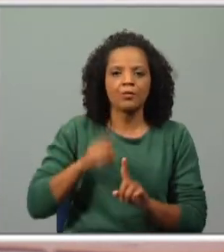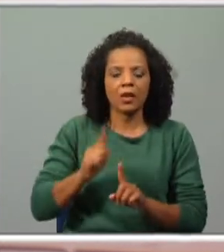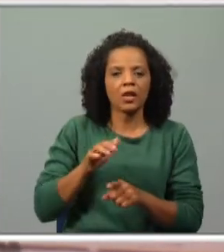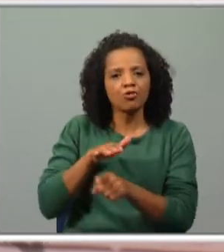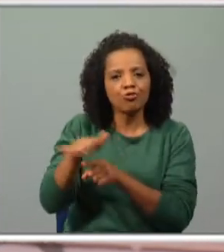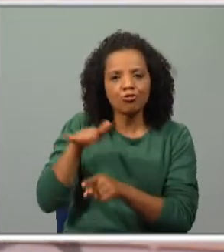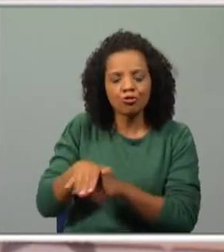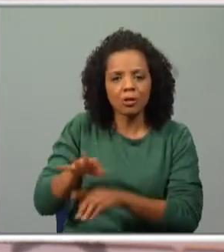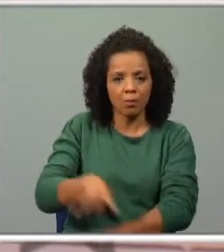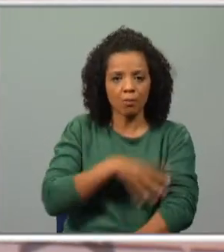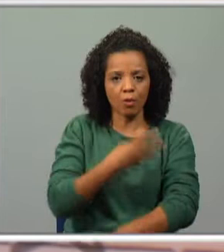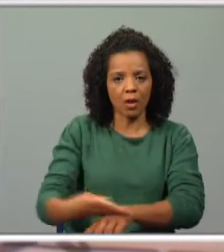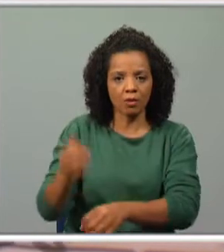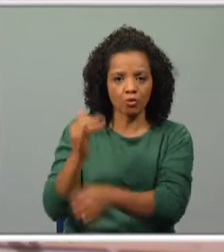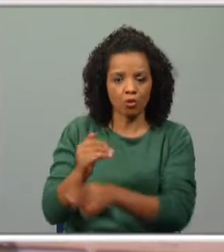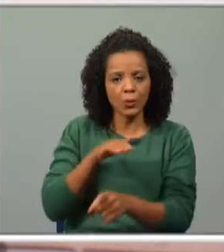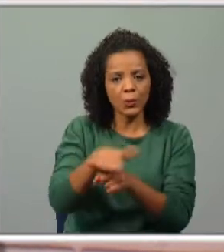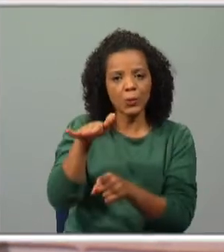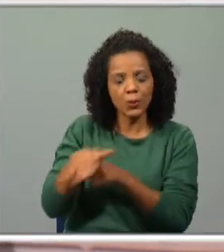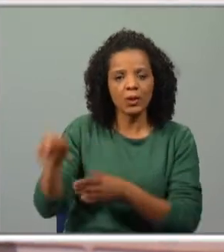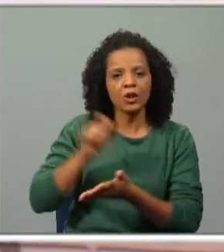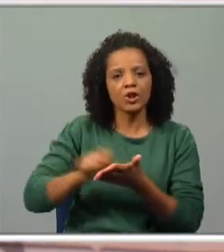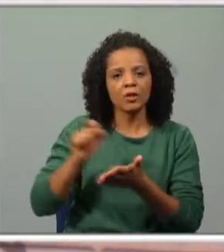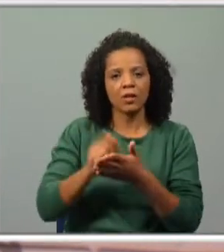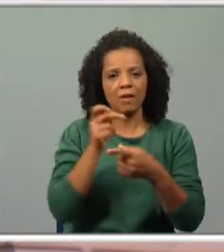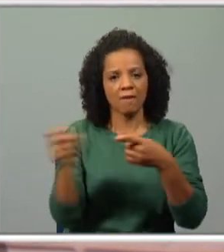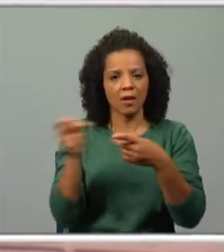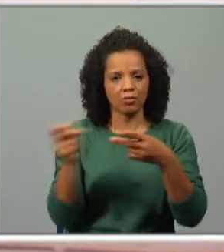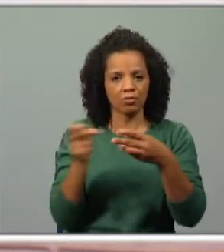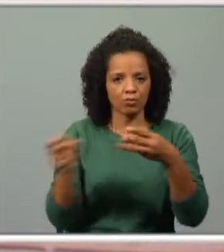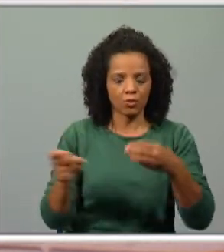poetas para escreverem versos e versos que se 詩人寫詩和詩